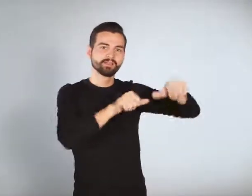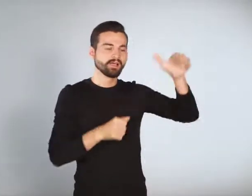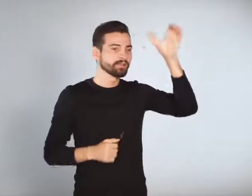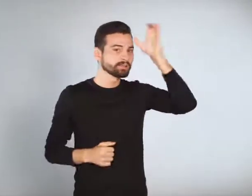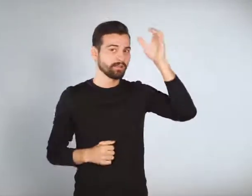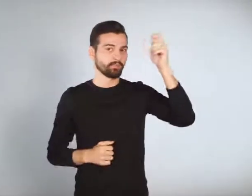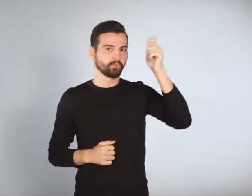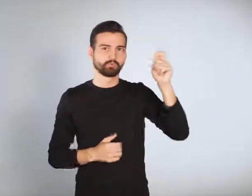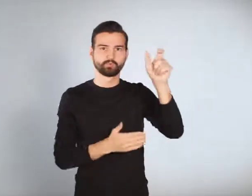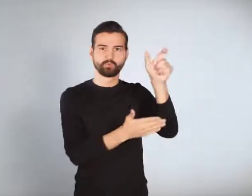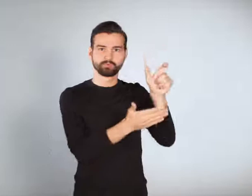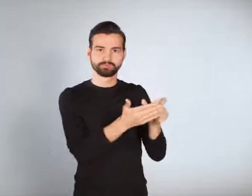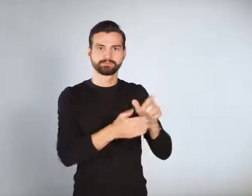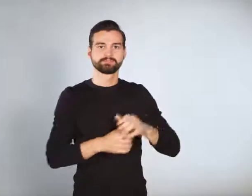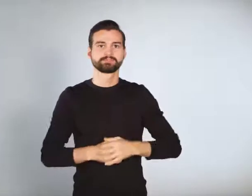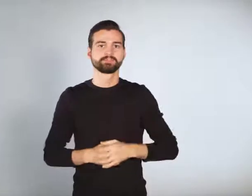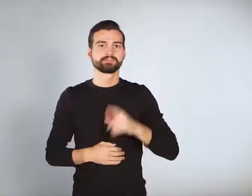Академии художеств.